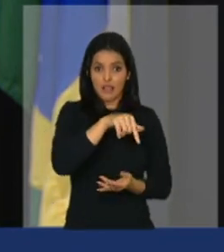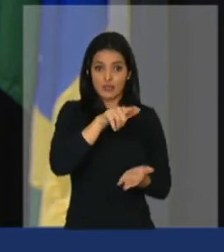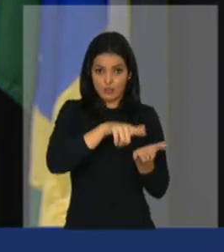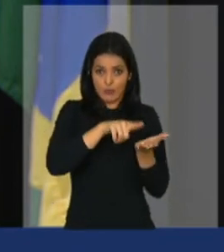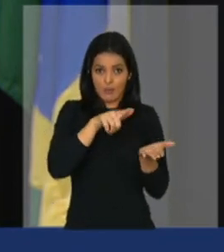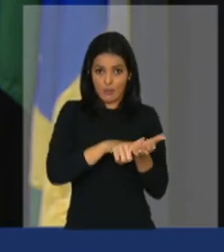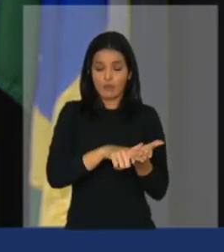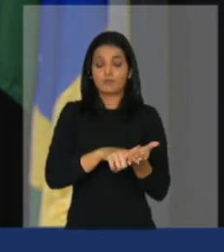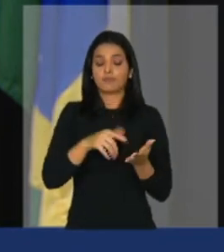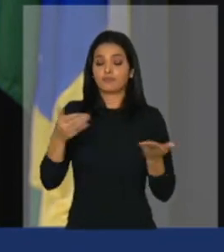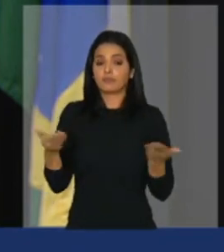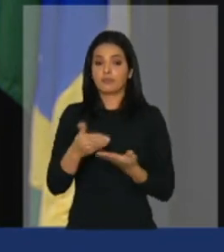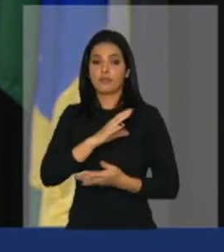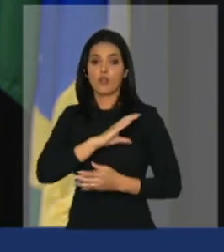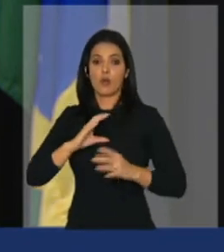PARTIDÁRIOS, PARA CONVENCÊ-LOS A MUDAR DE VOTO,